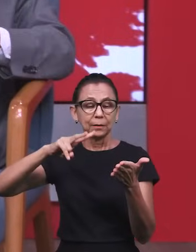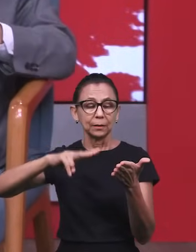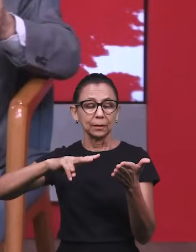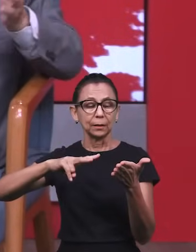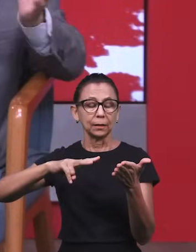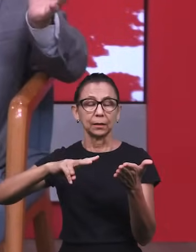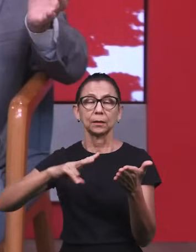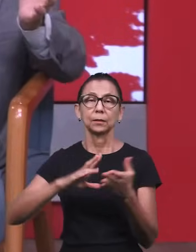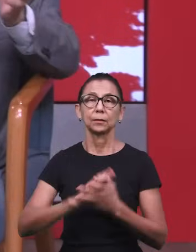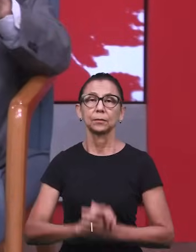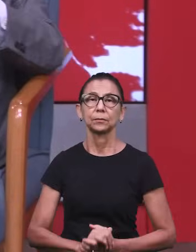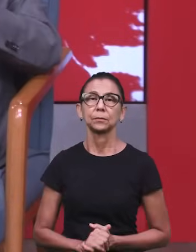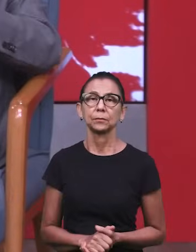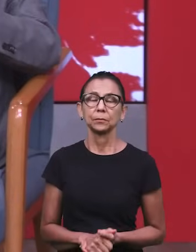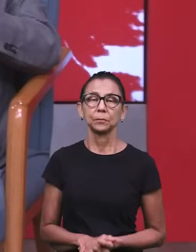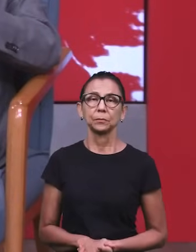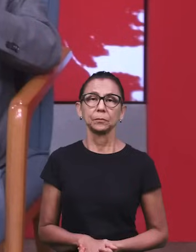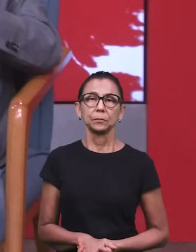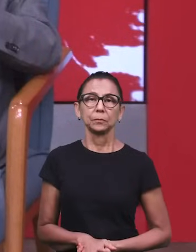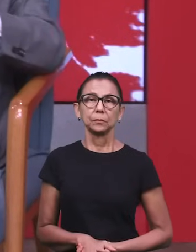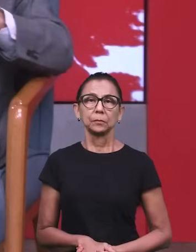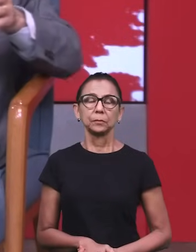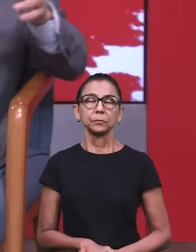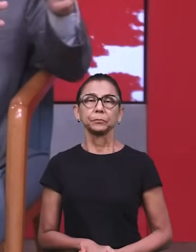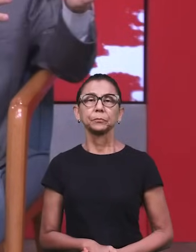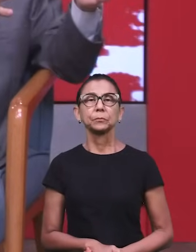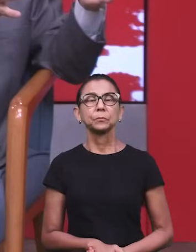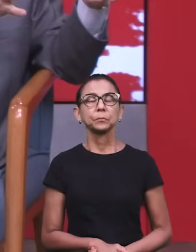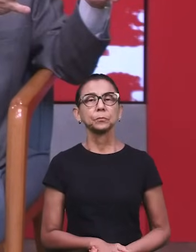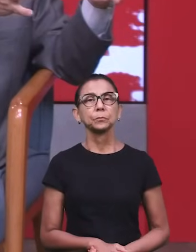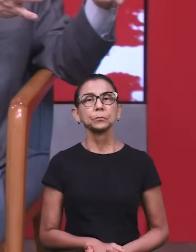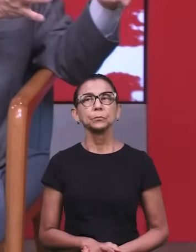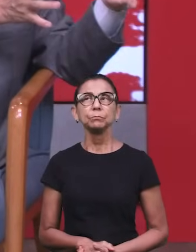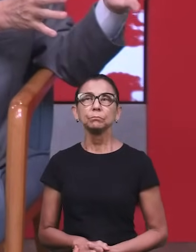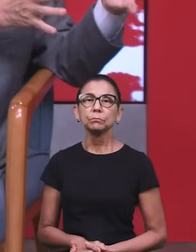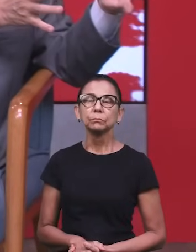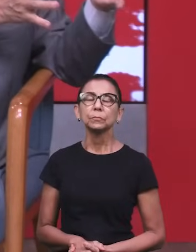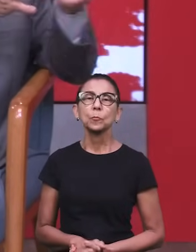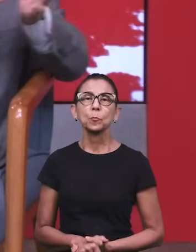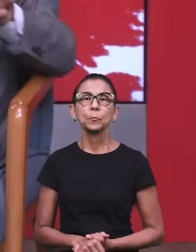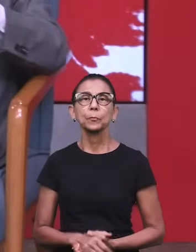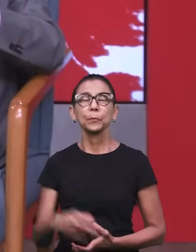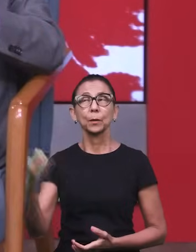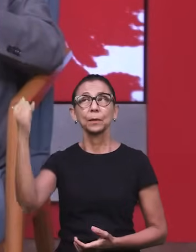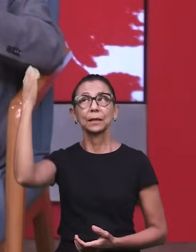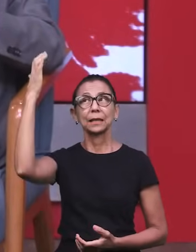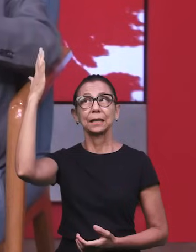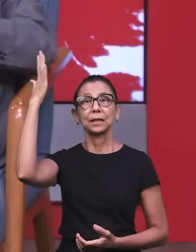é por isso que nós chamamos atenção não para a palavra no sentido da Inspiração mas a palavra